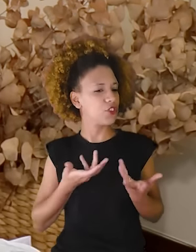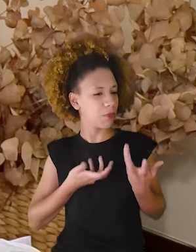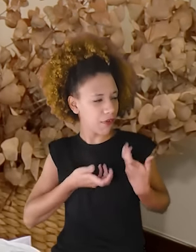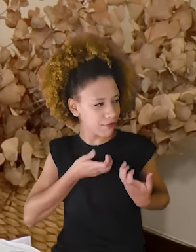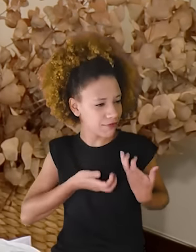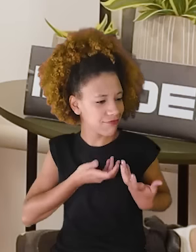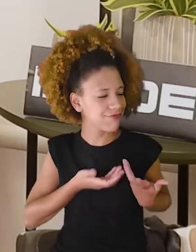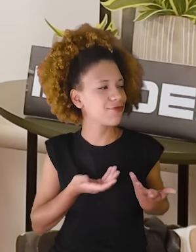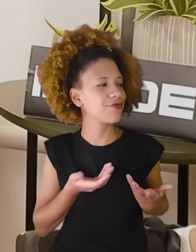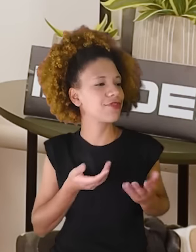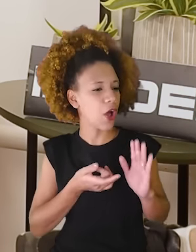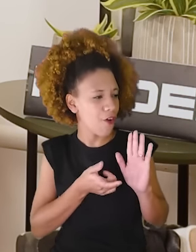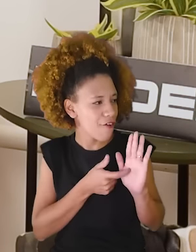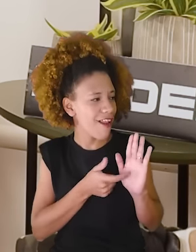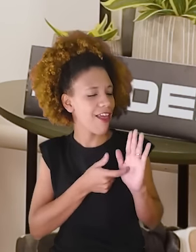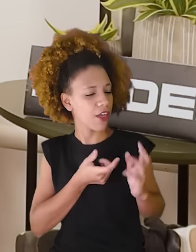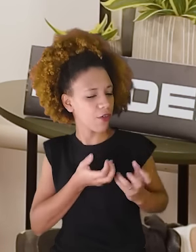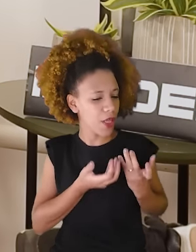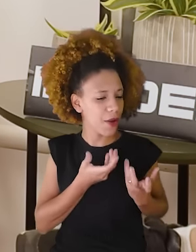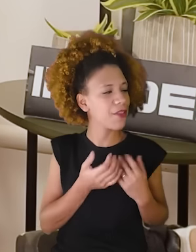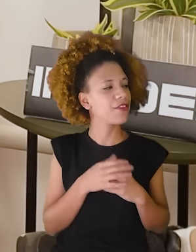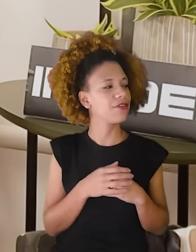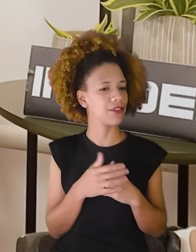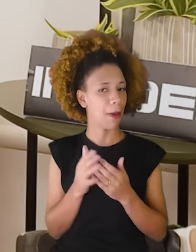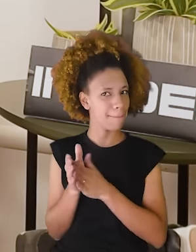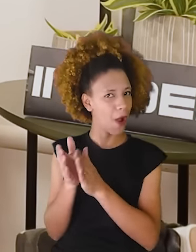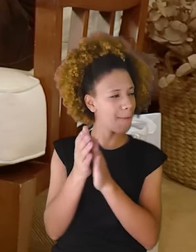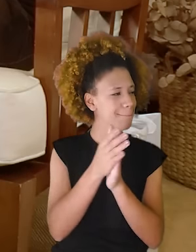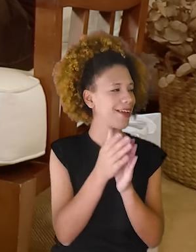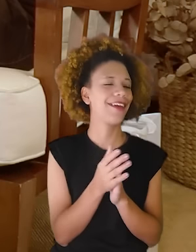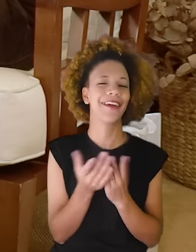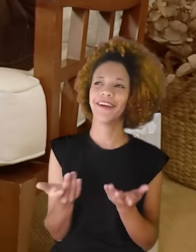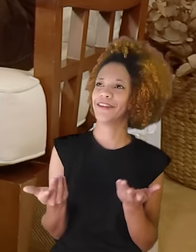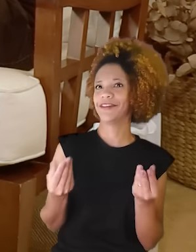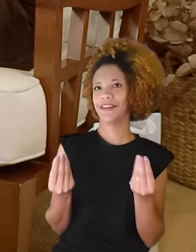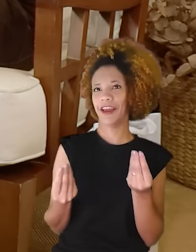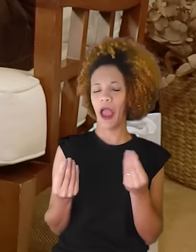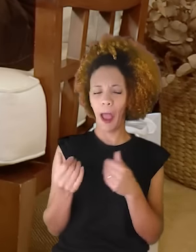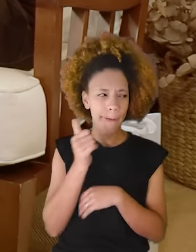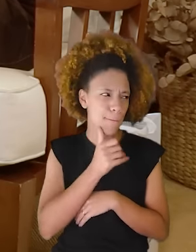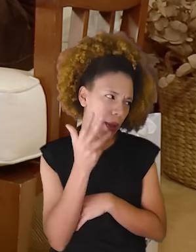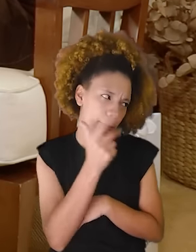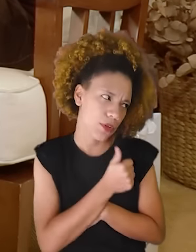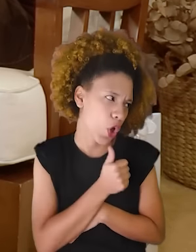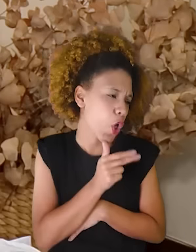foguinho fte é do foguinho palminha no story [ __ ] a mulher é bonita velho ela não se ela